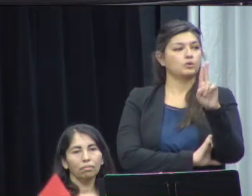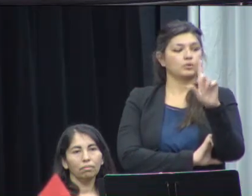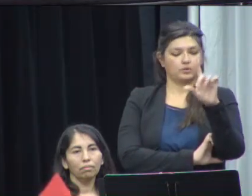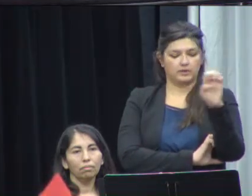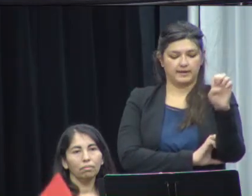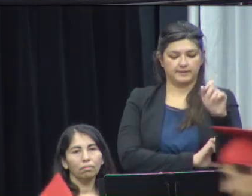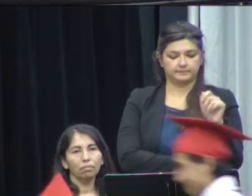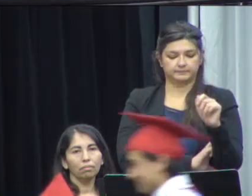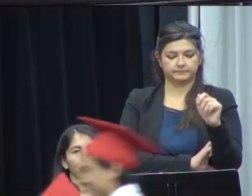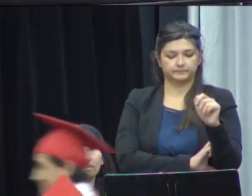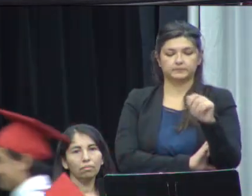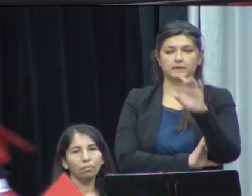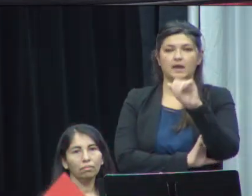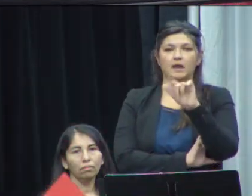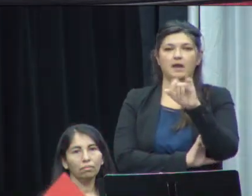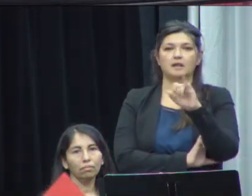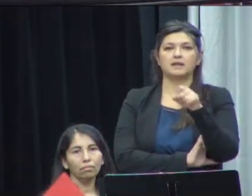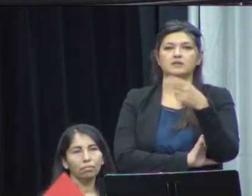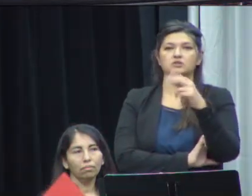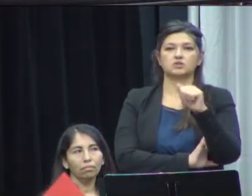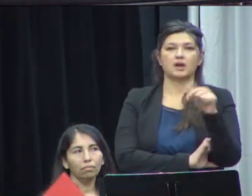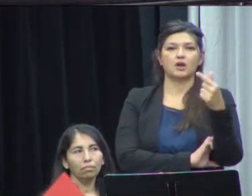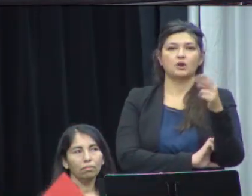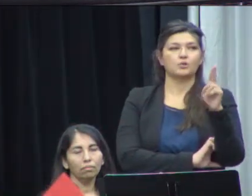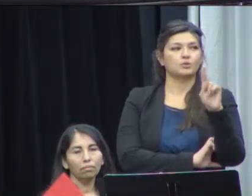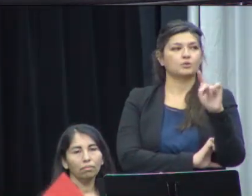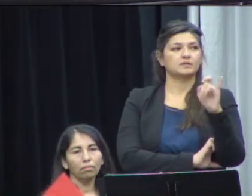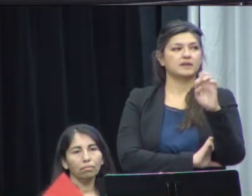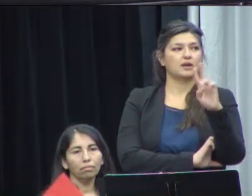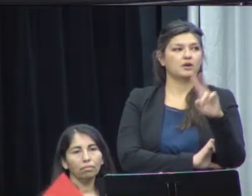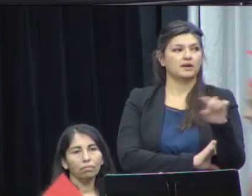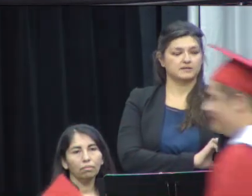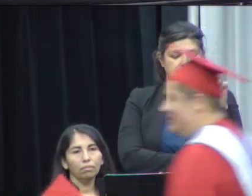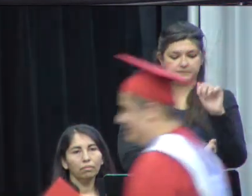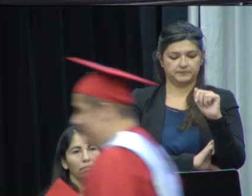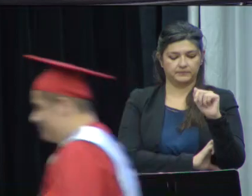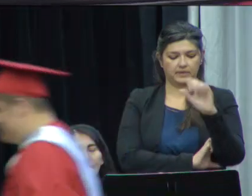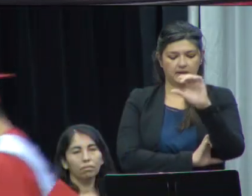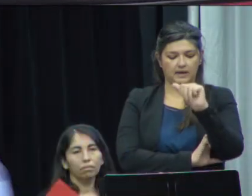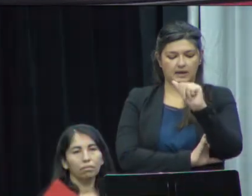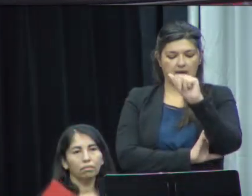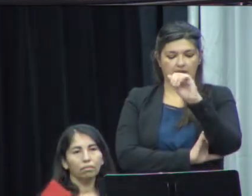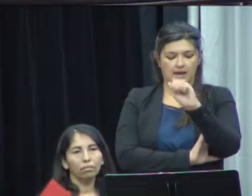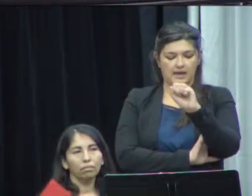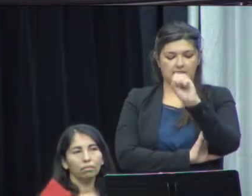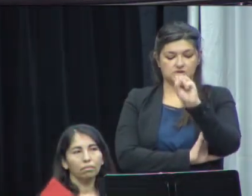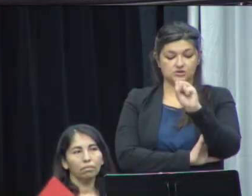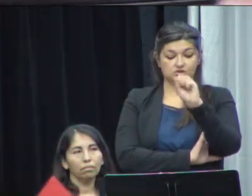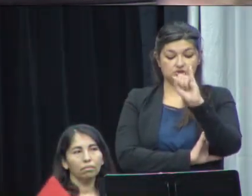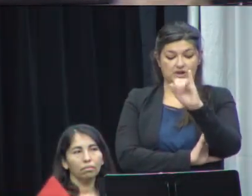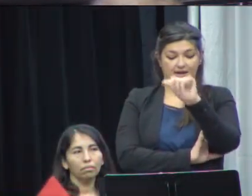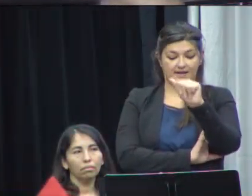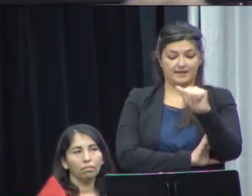Alicia Gutierrez. (audience applauds) Asia Gutierrez. (audience applauds)